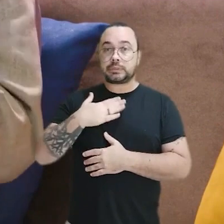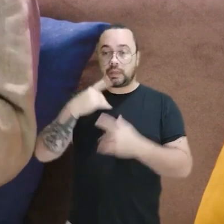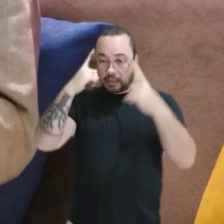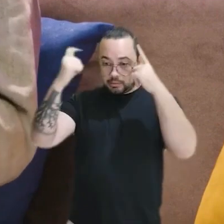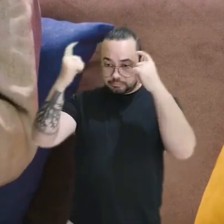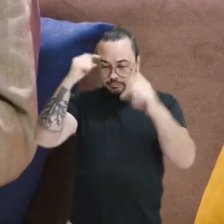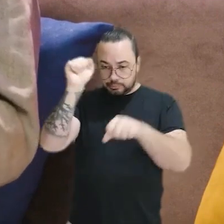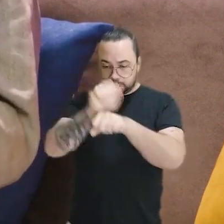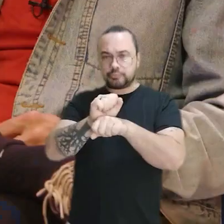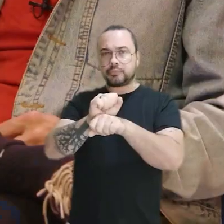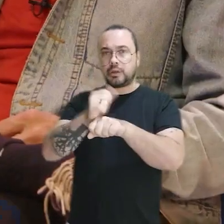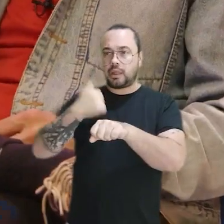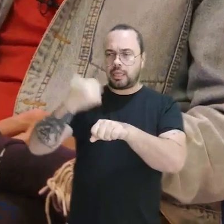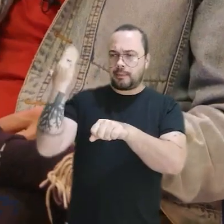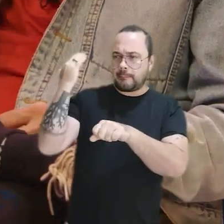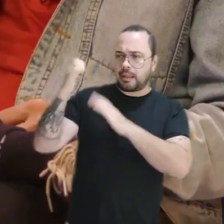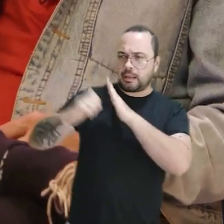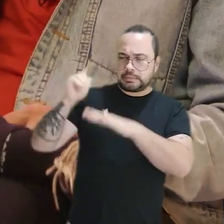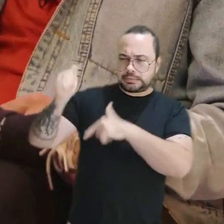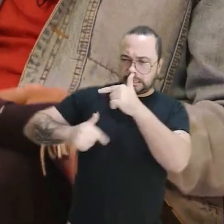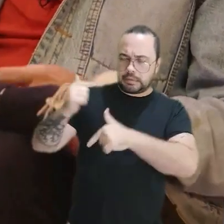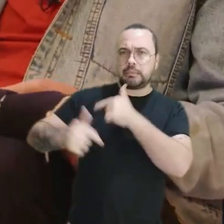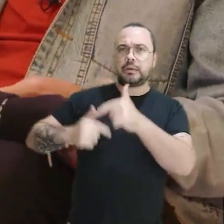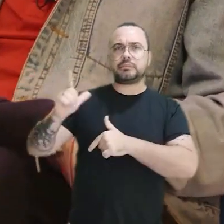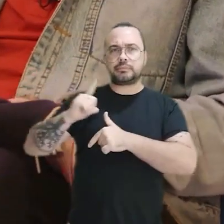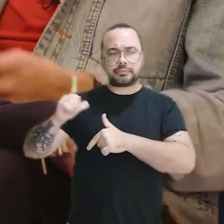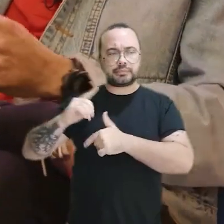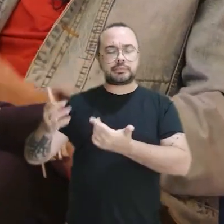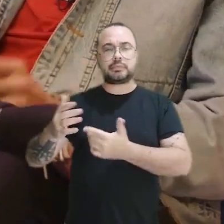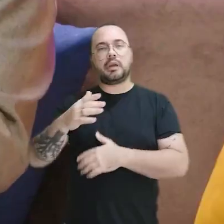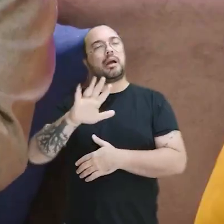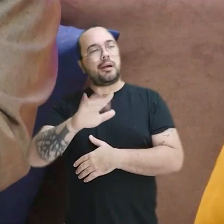quando trabalhava pra agência de publicidade, por exemplo, que aí chegava lá e falava: "Ah, meu, a gente quer divulgar